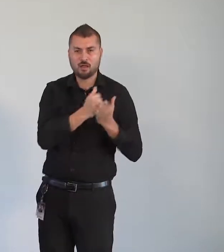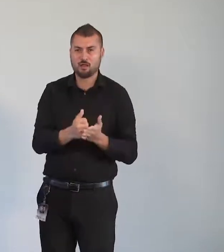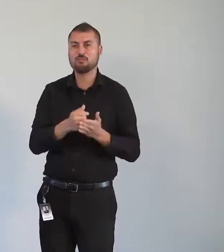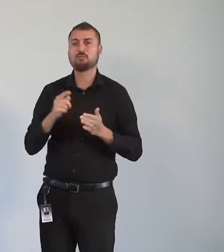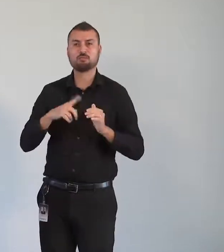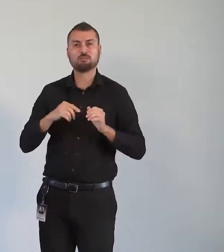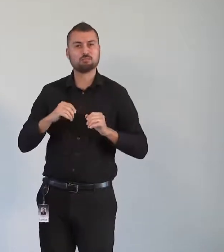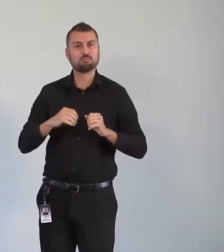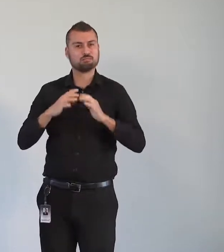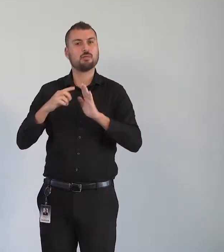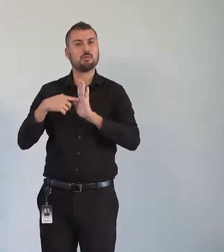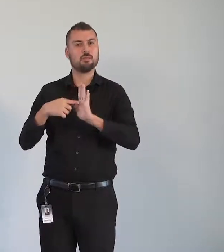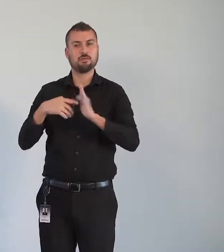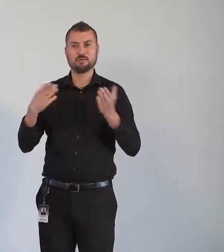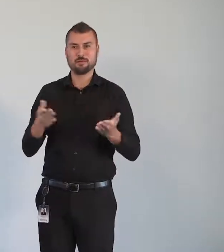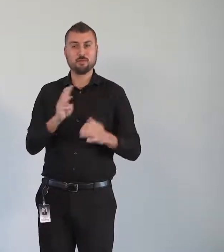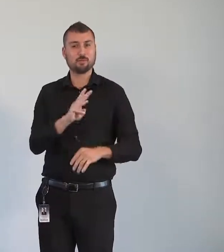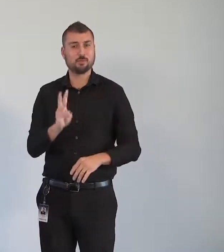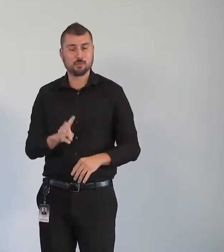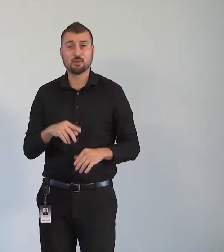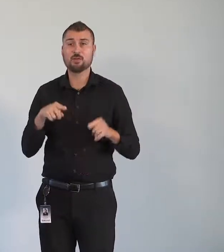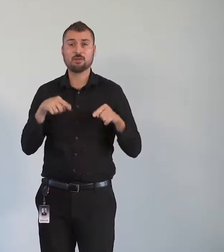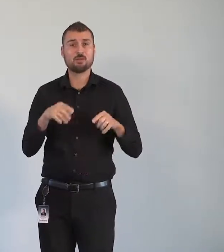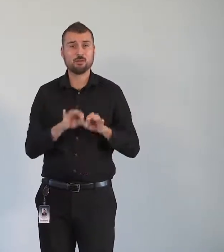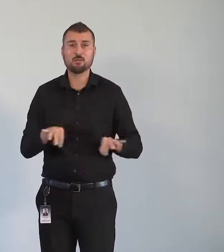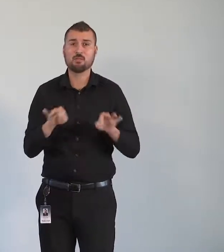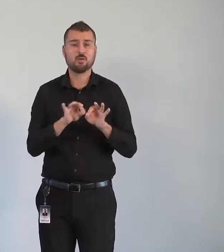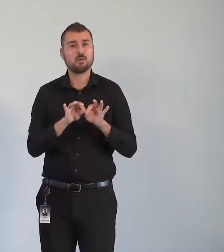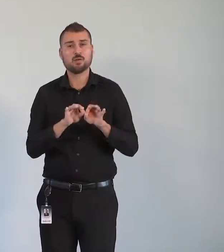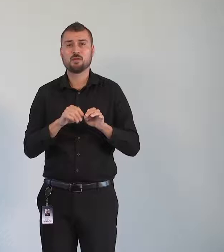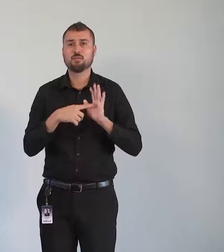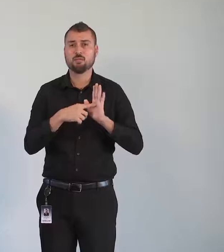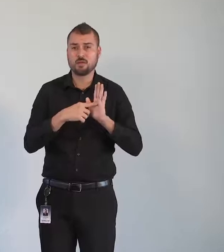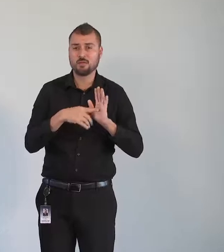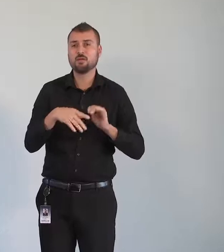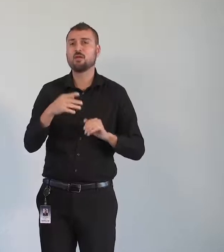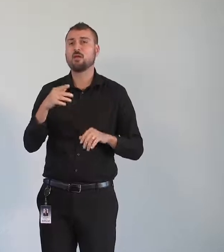conocido a los maravillosos patrocinadores y donantes que dieron un paso al frente para ayudar a llevar esta exhibición a Wichita